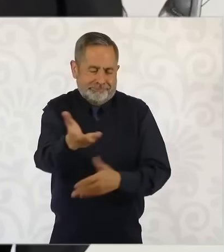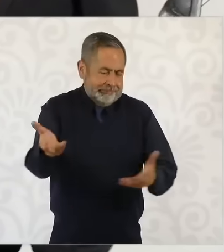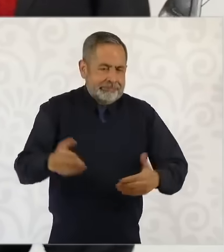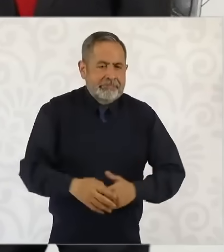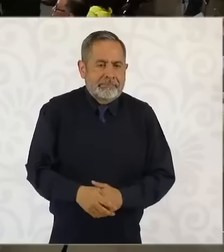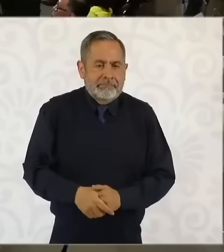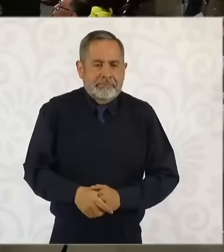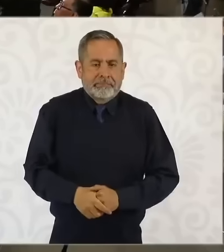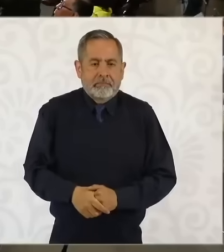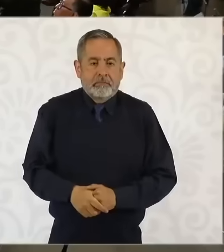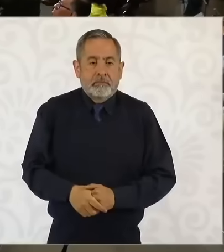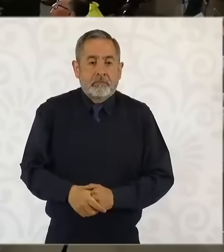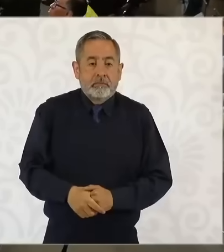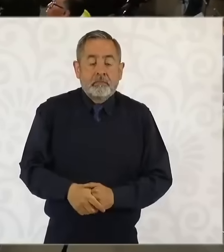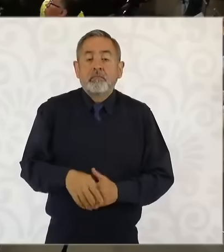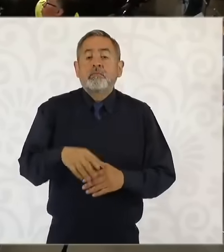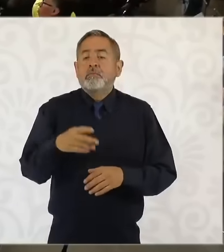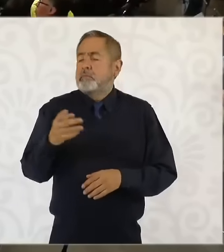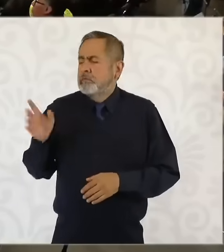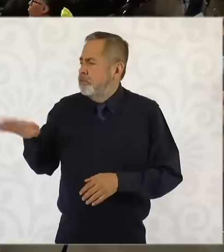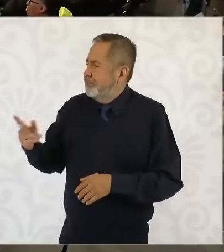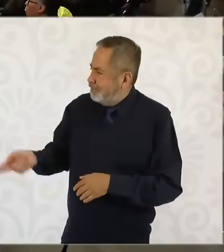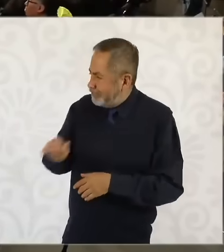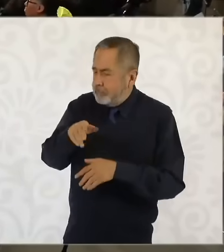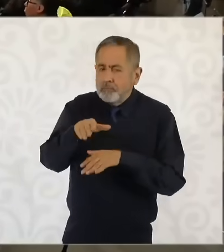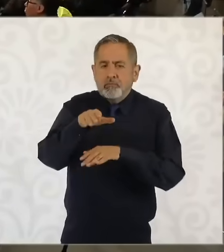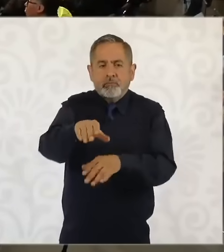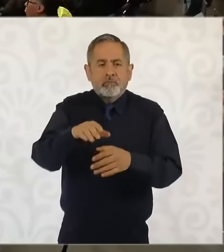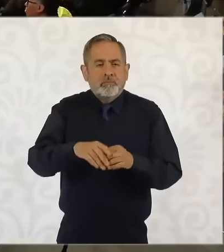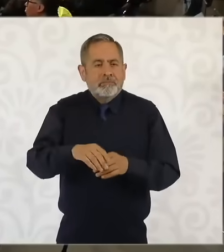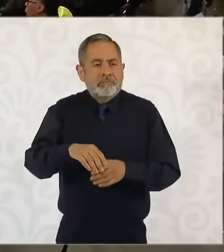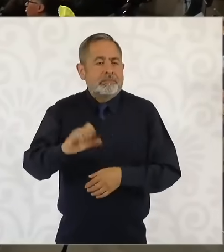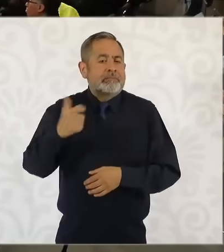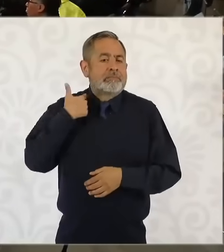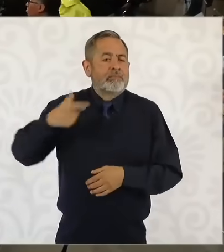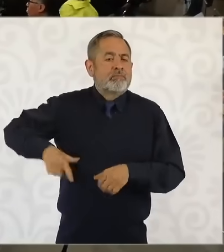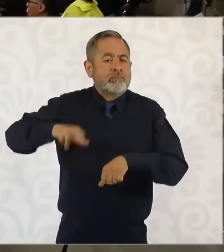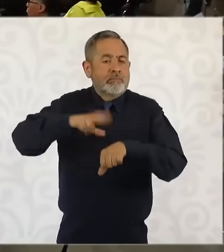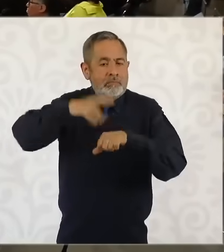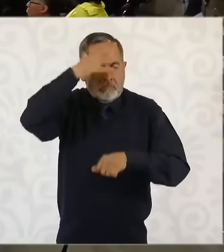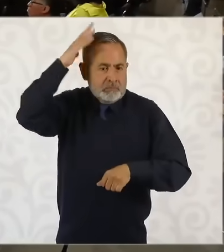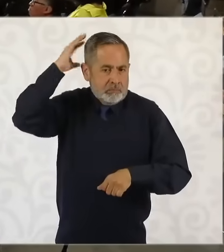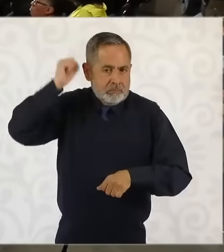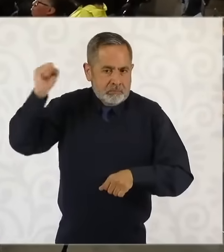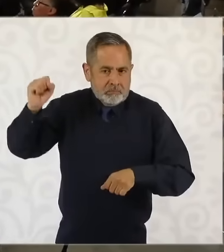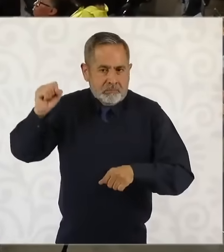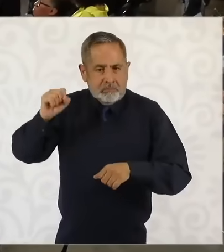no pero te preguntaron de Temur Blanco para si hay alguna investigación mira este la WIF